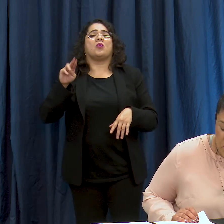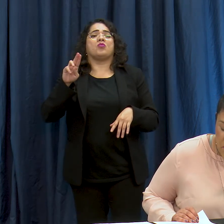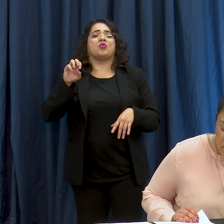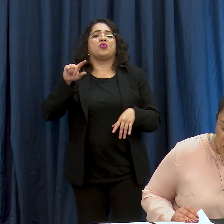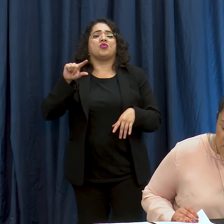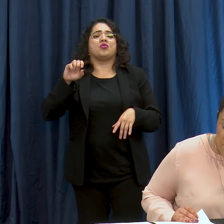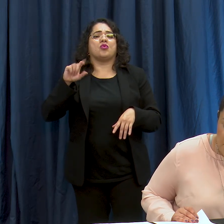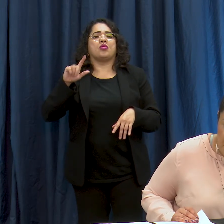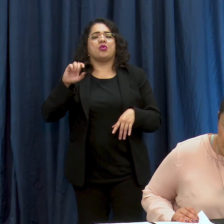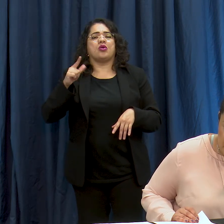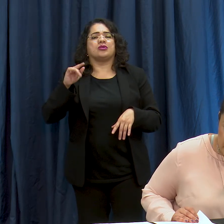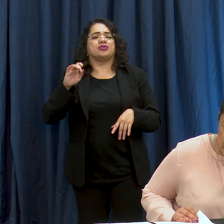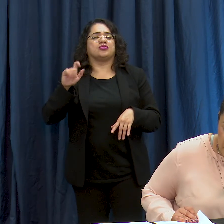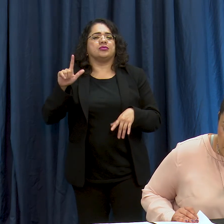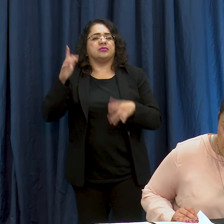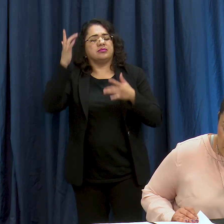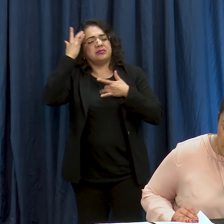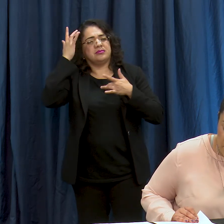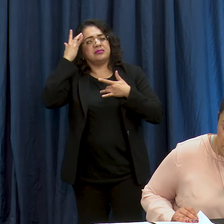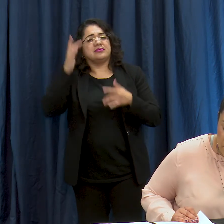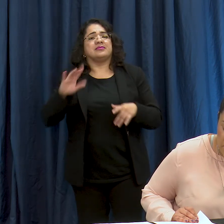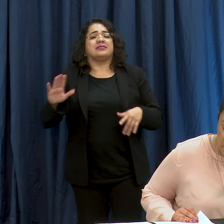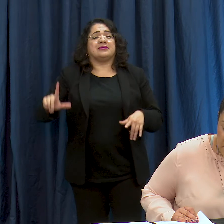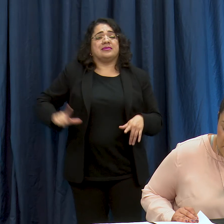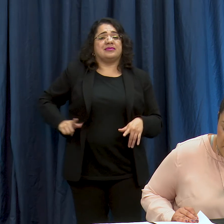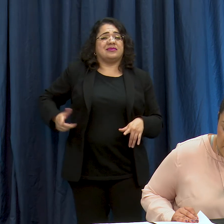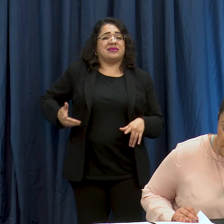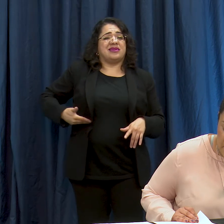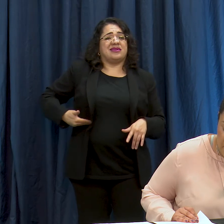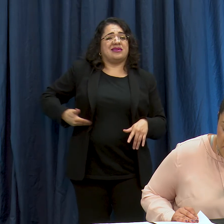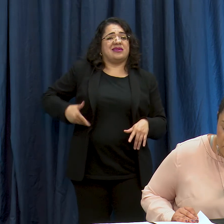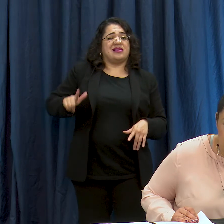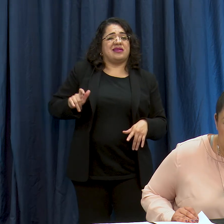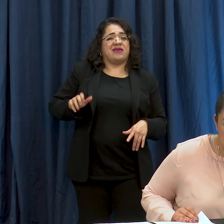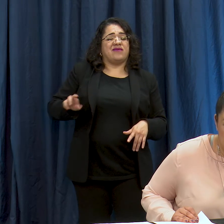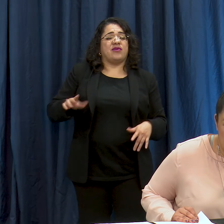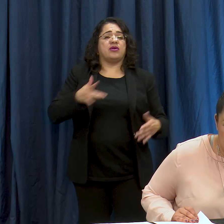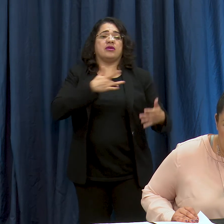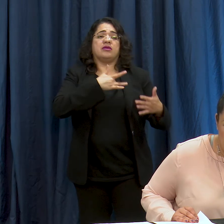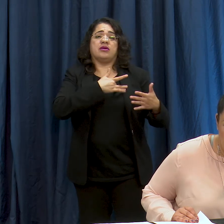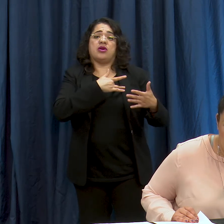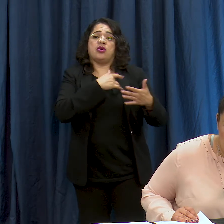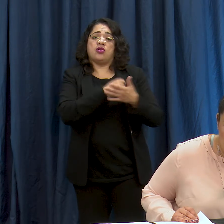enfermedades della god o effects EO nays cardiac as gravis osya su freedo de